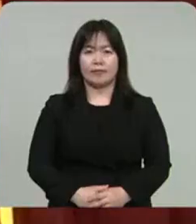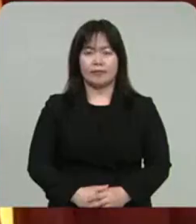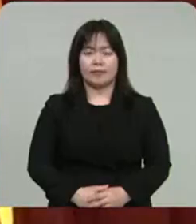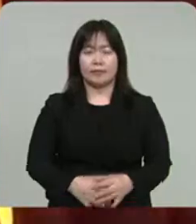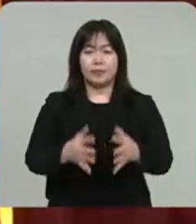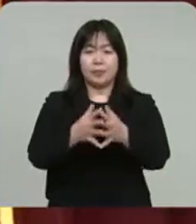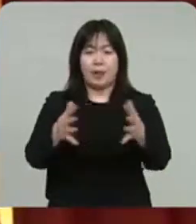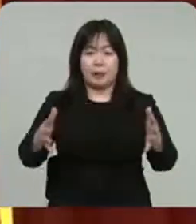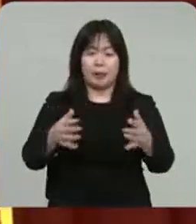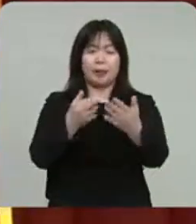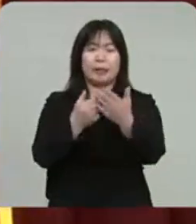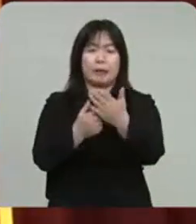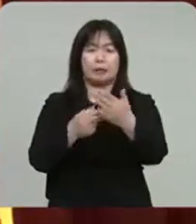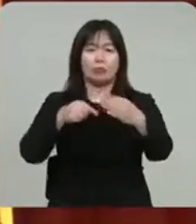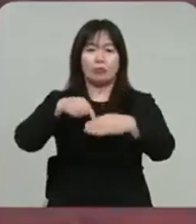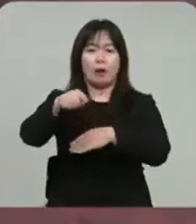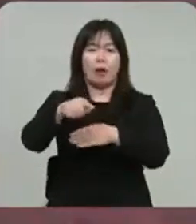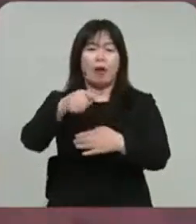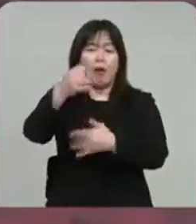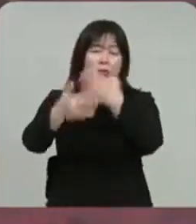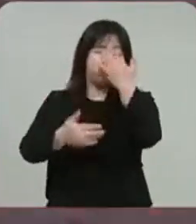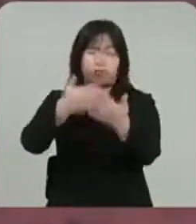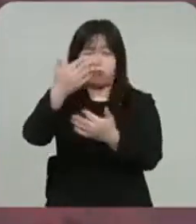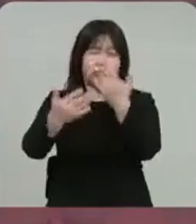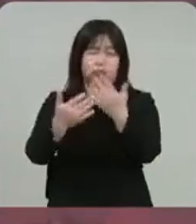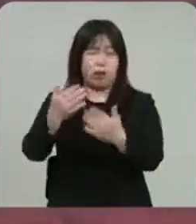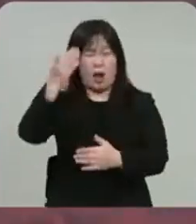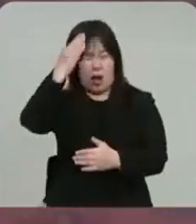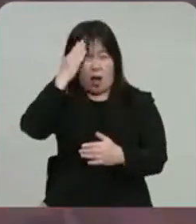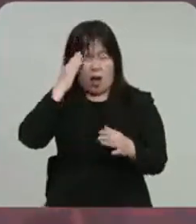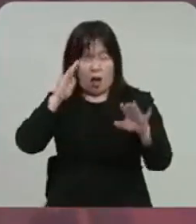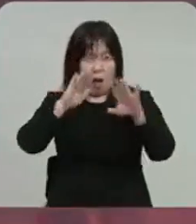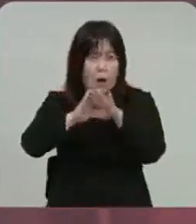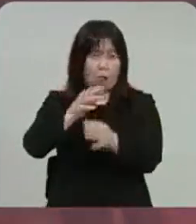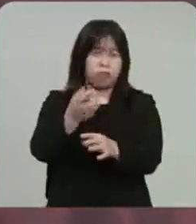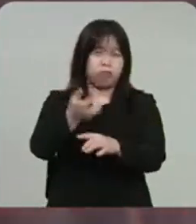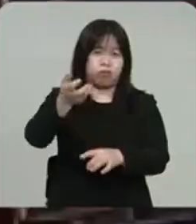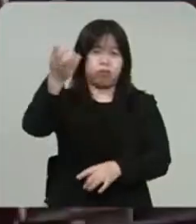아파트 창문 밖으로 시뻘건 불길 과 까만 연기가 피어오릅니다.